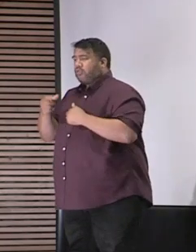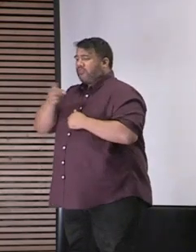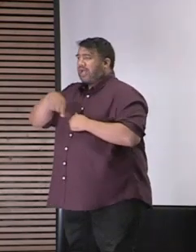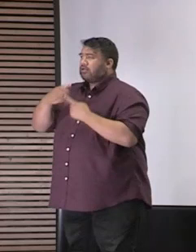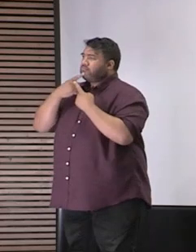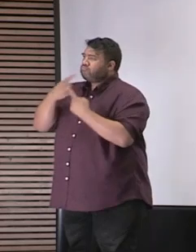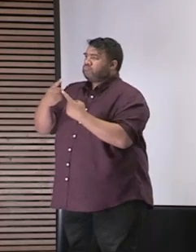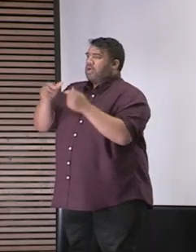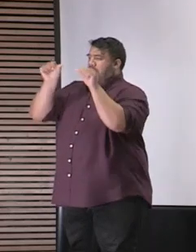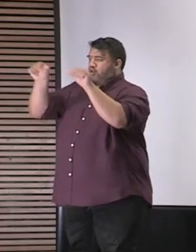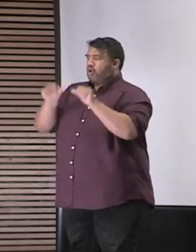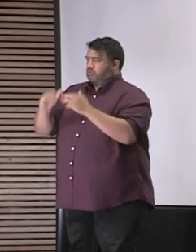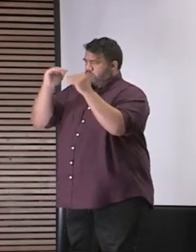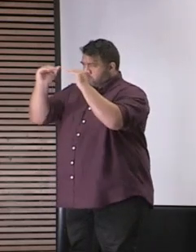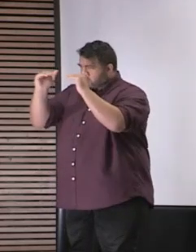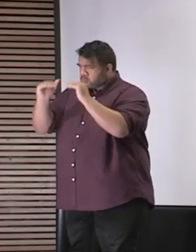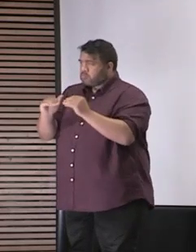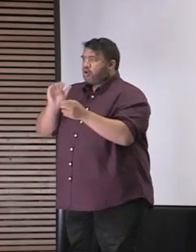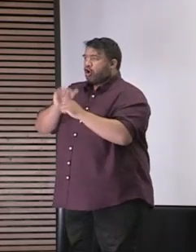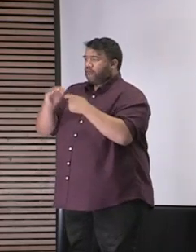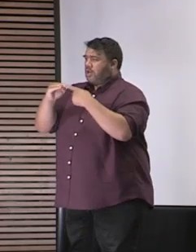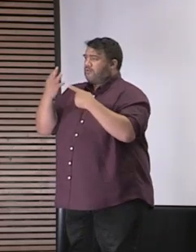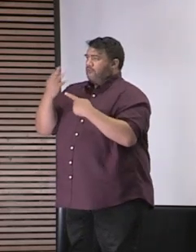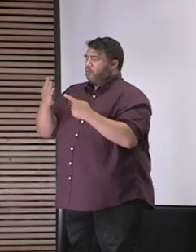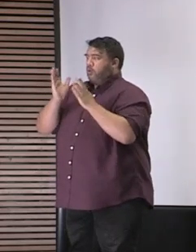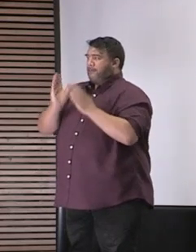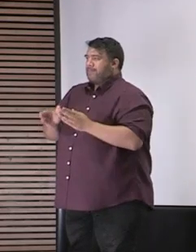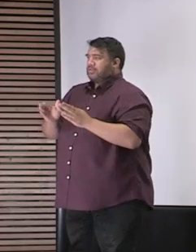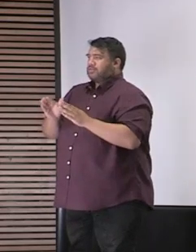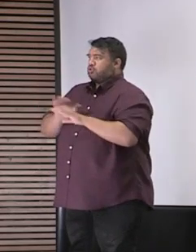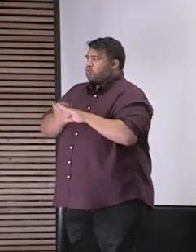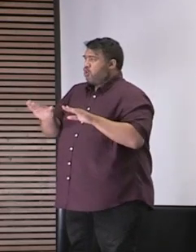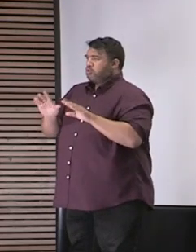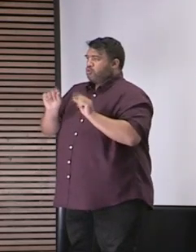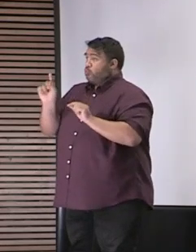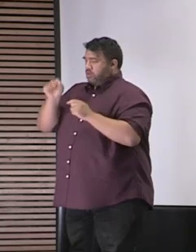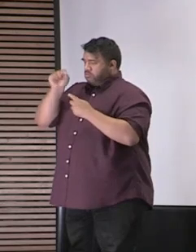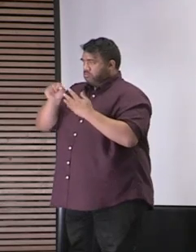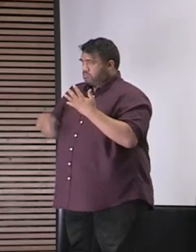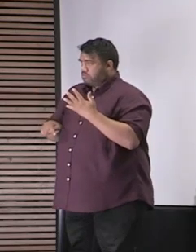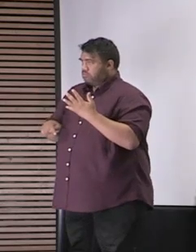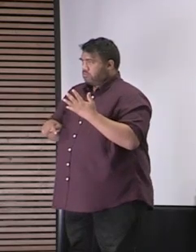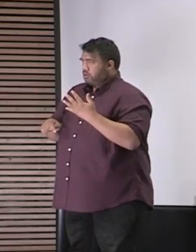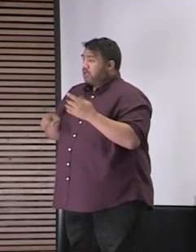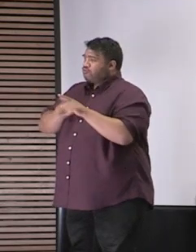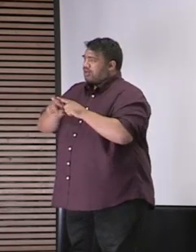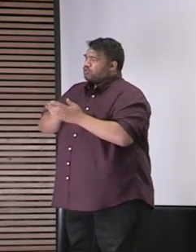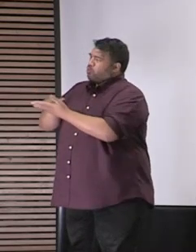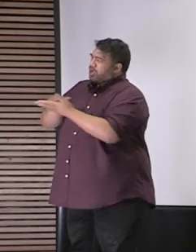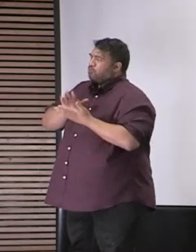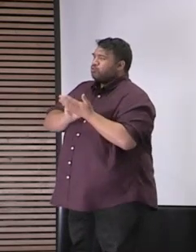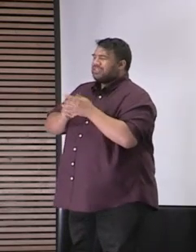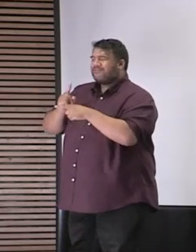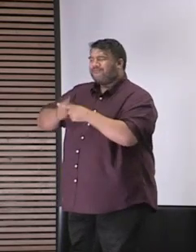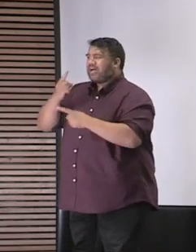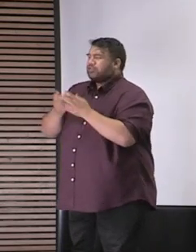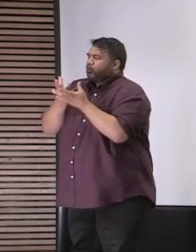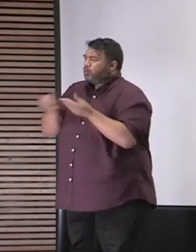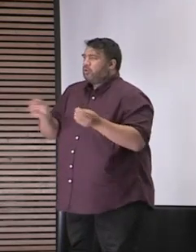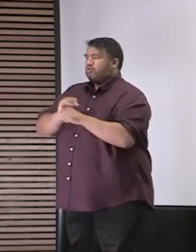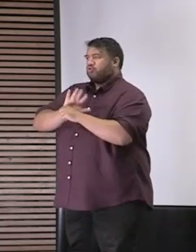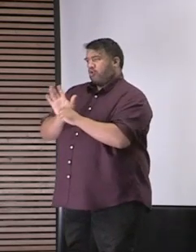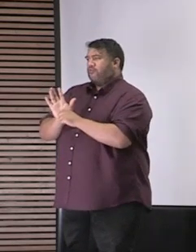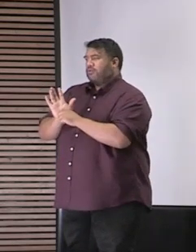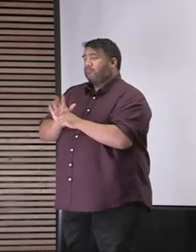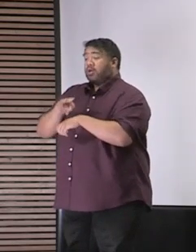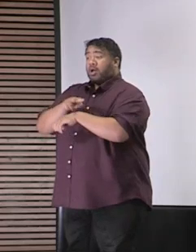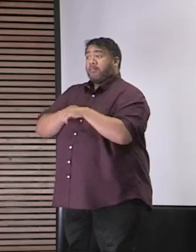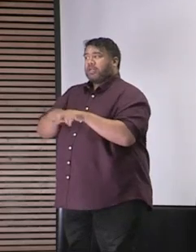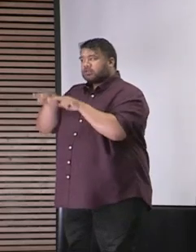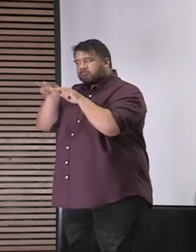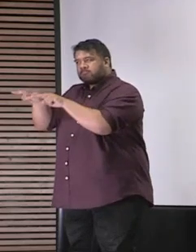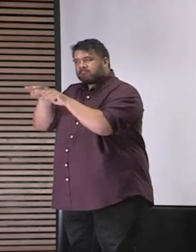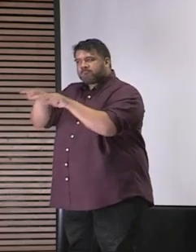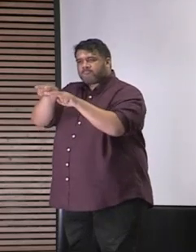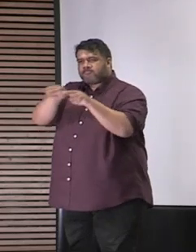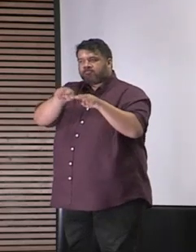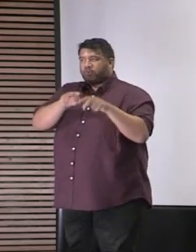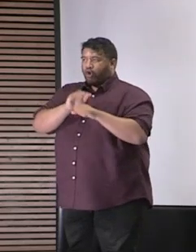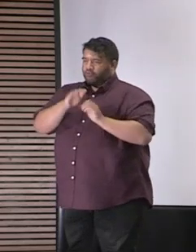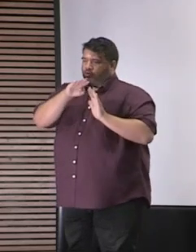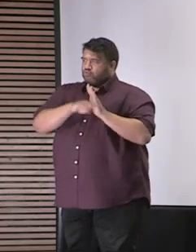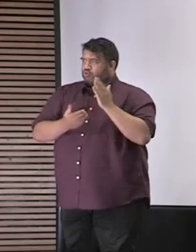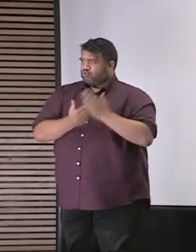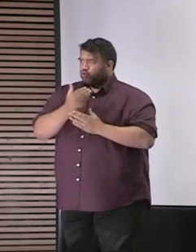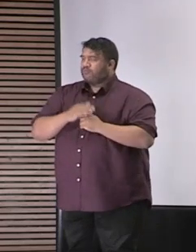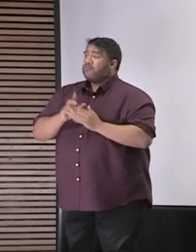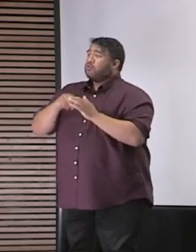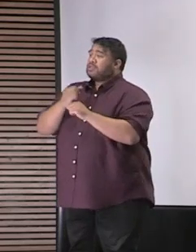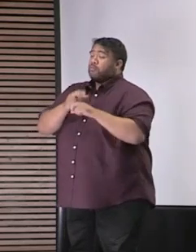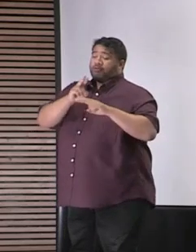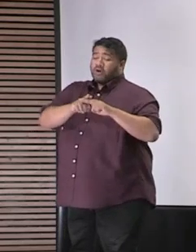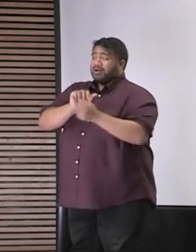rompiendo las reglas. Como